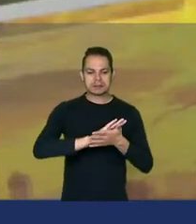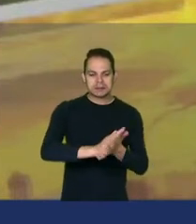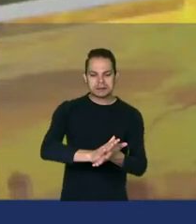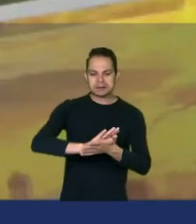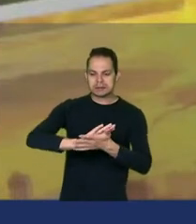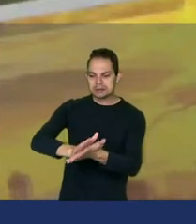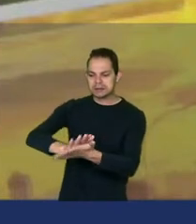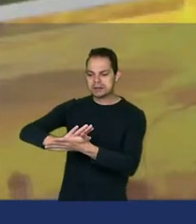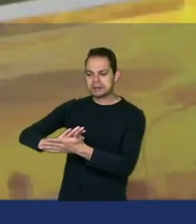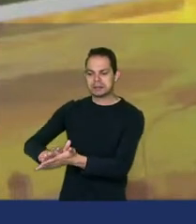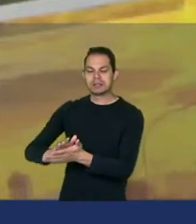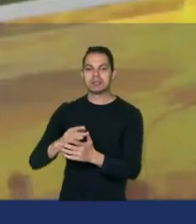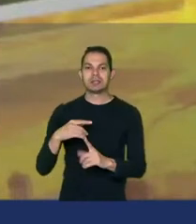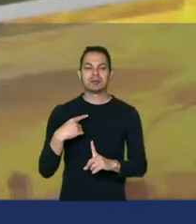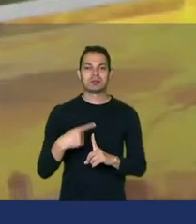BRASILEIRO VER A PETROBRAS